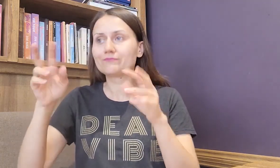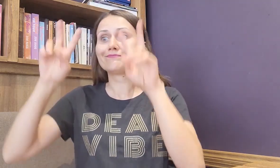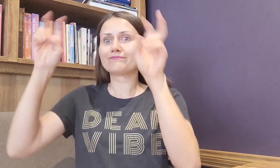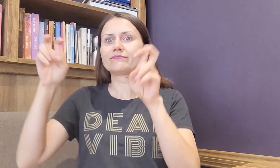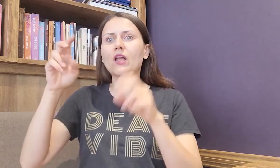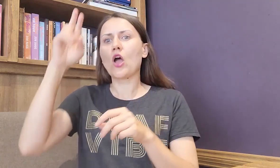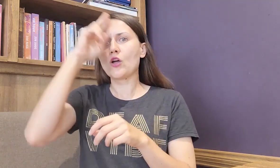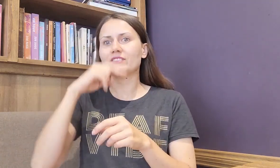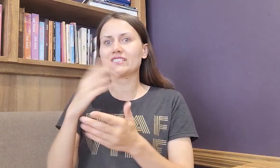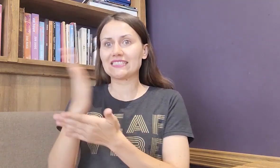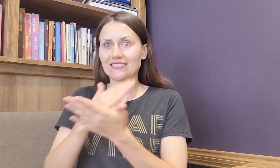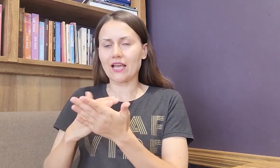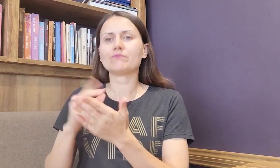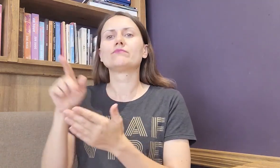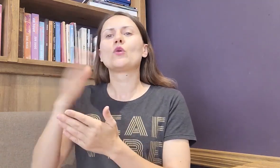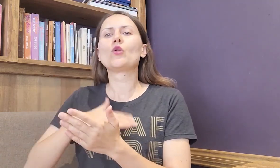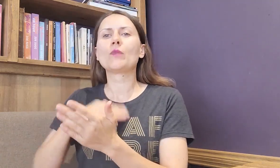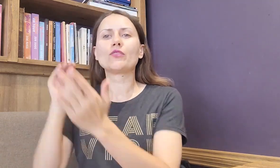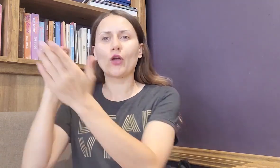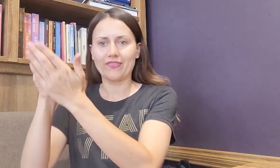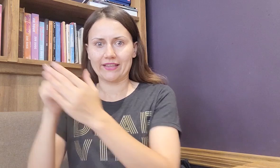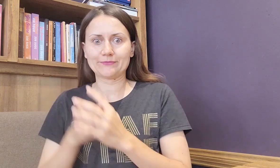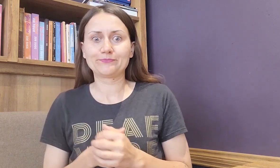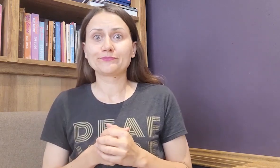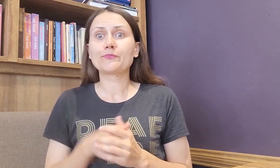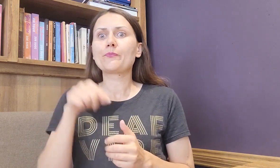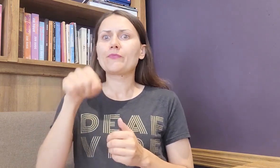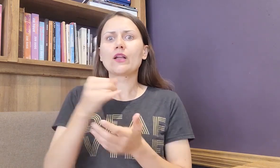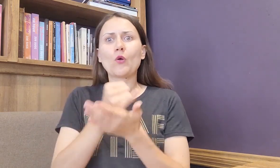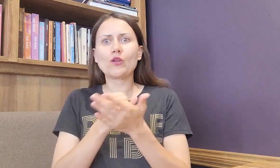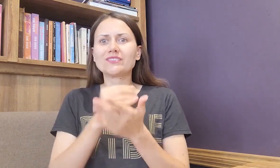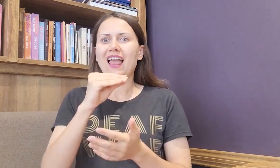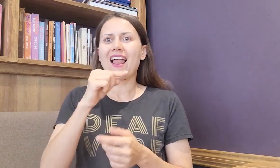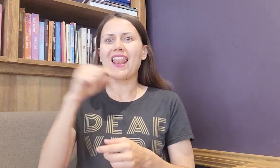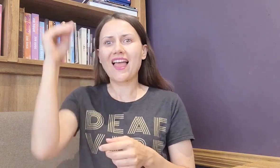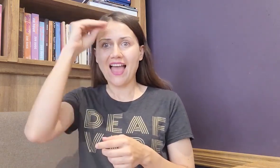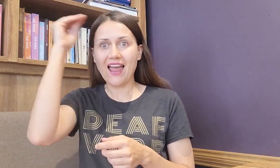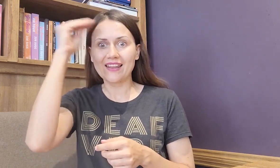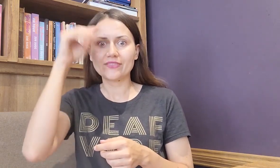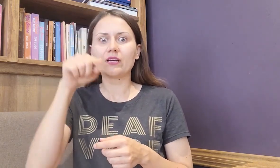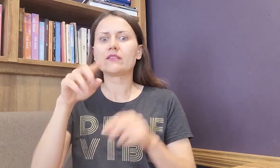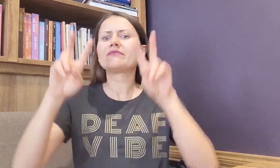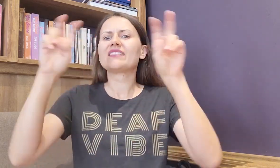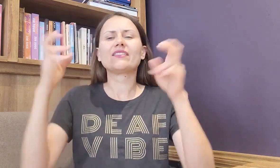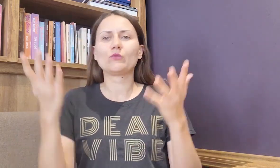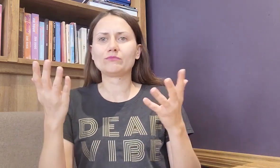„Ojczysty – dodaj do ulubionych”. Tytuł kursu e-learningowego to